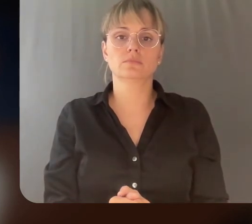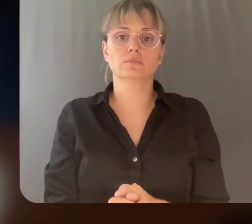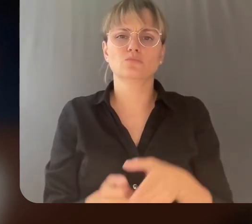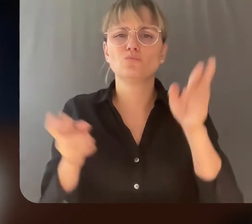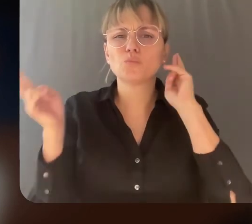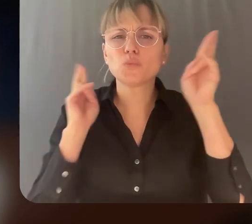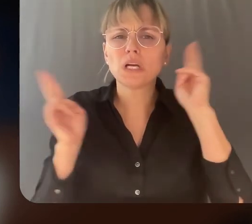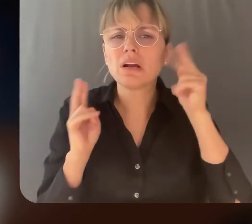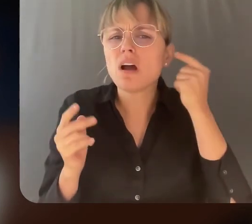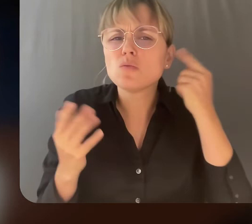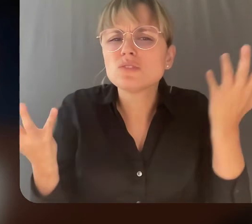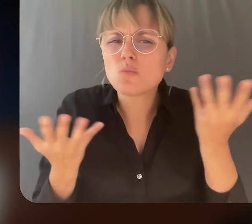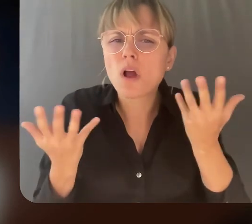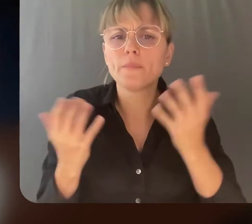Quels bruits as-tu entendus ?